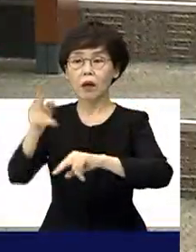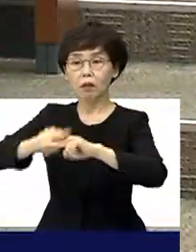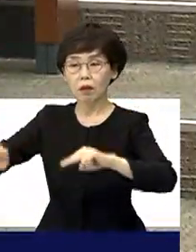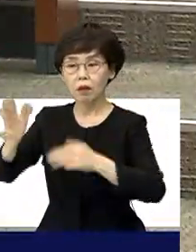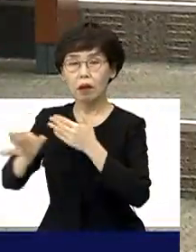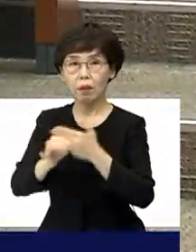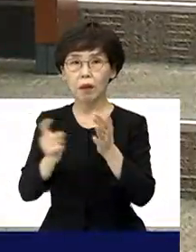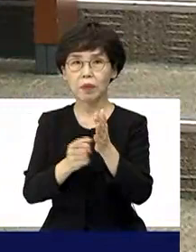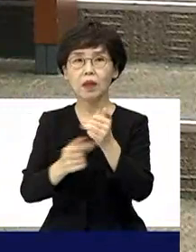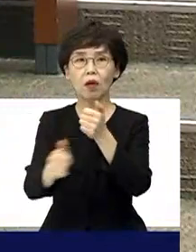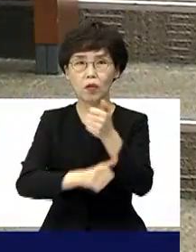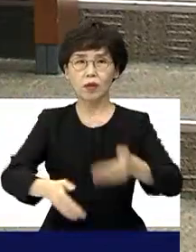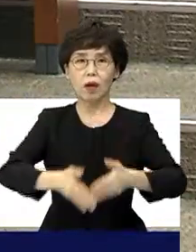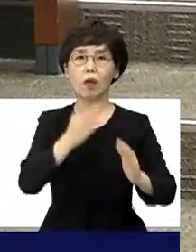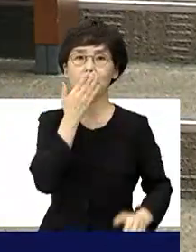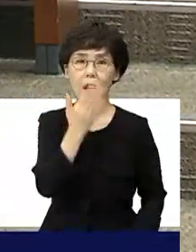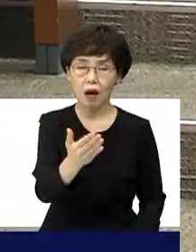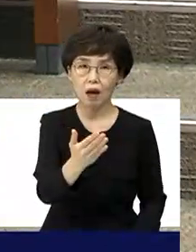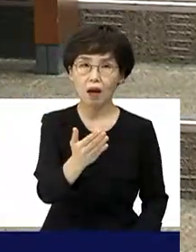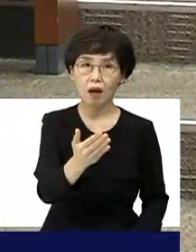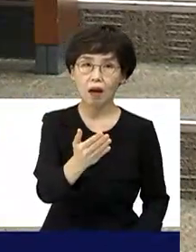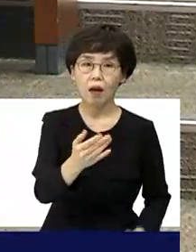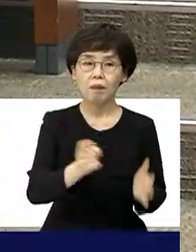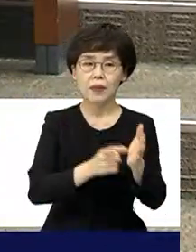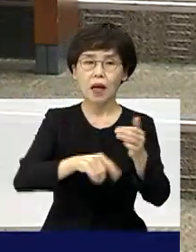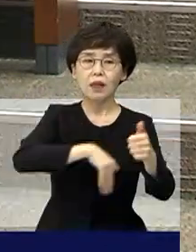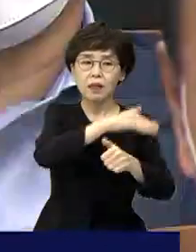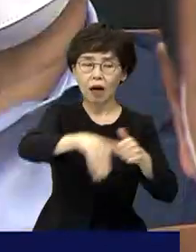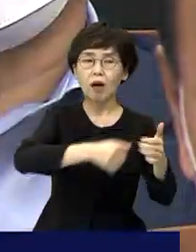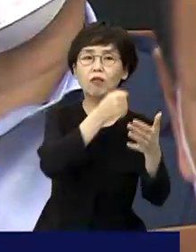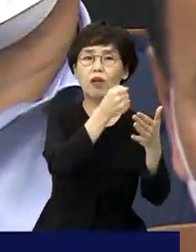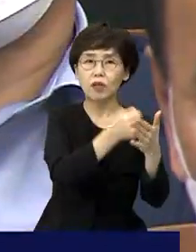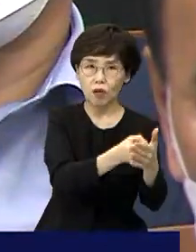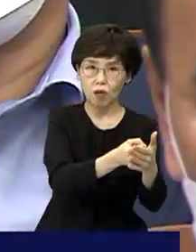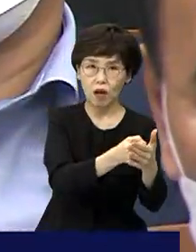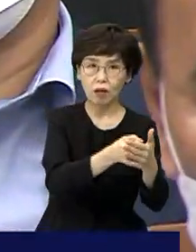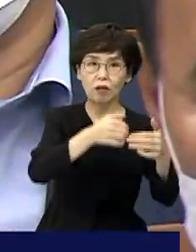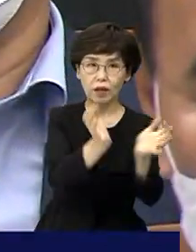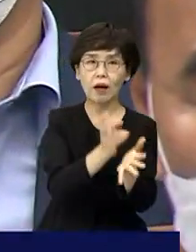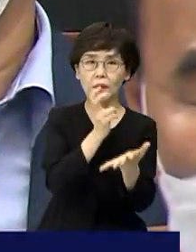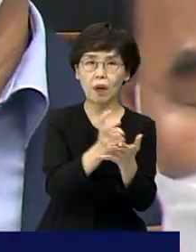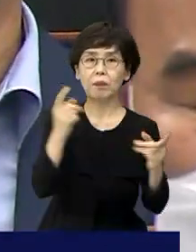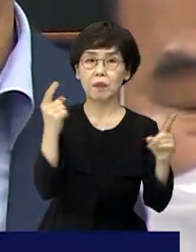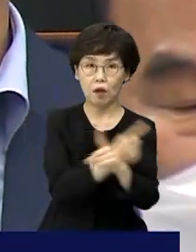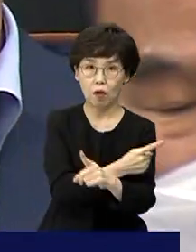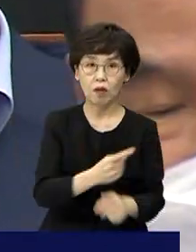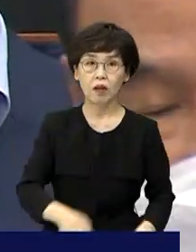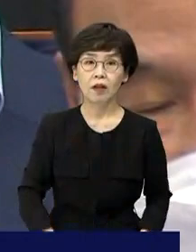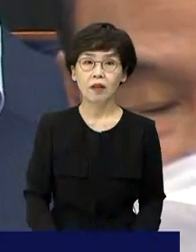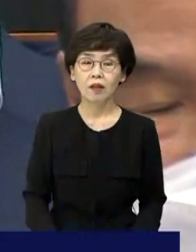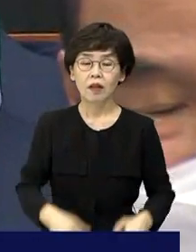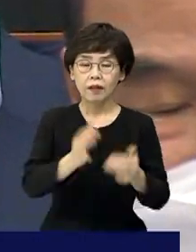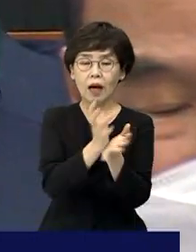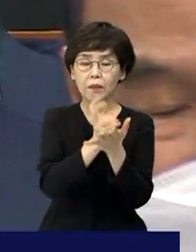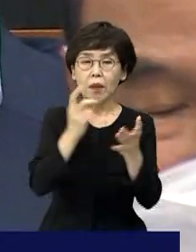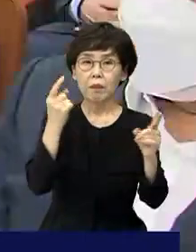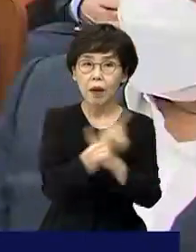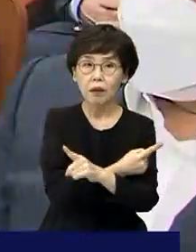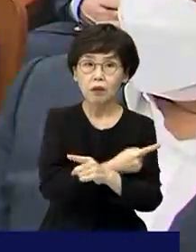궐위된 경우 비대위 전환이 가능한 비상상황으로 전환하는 내용으로 당헌을 개정하기로 한 겁니다. 당헌 개정안은 표결 대신 박수로